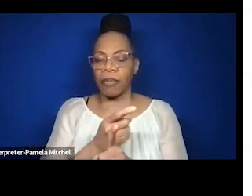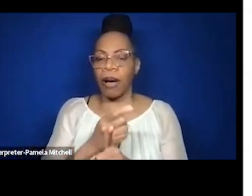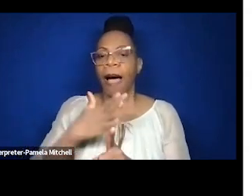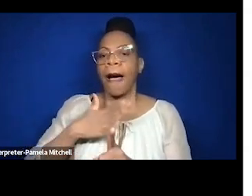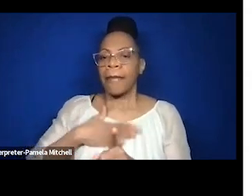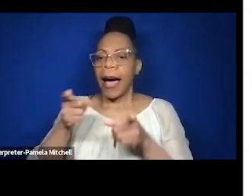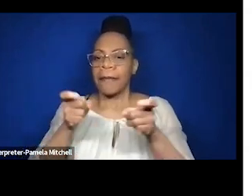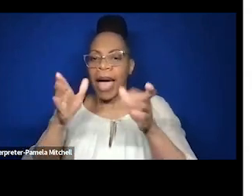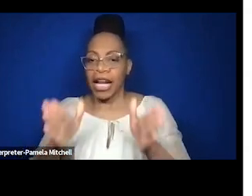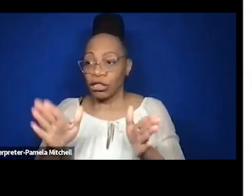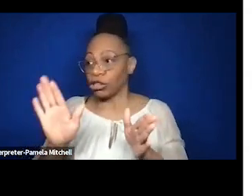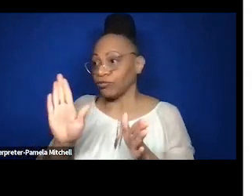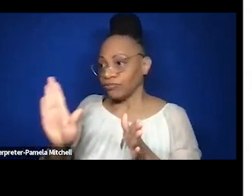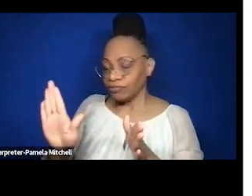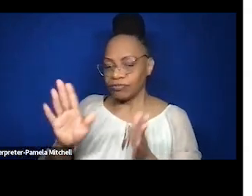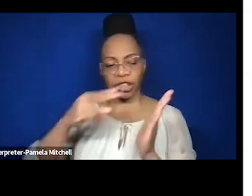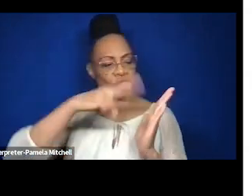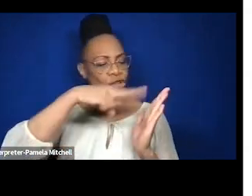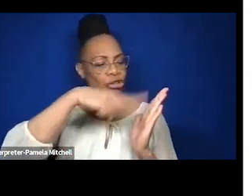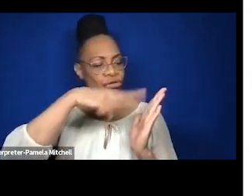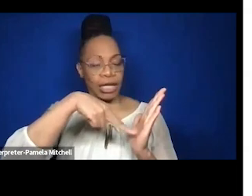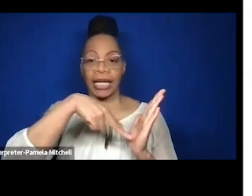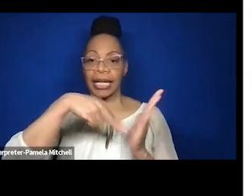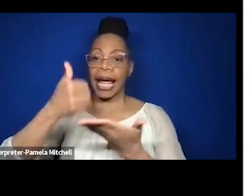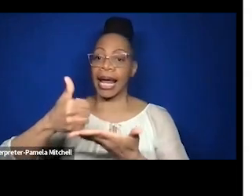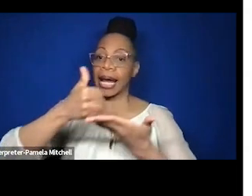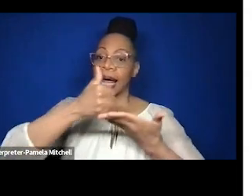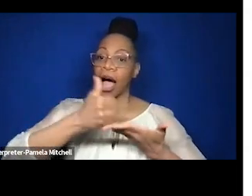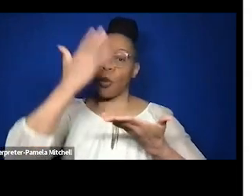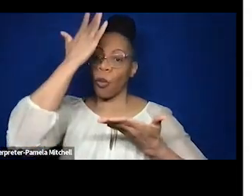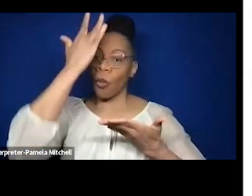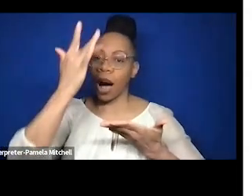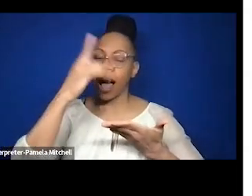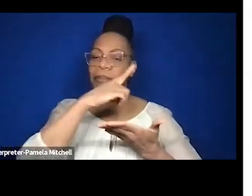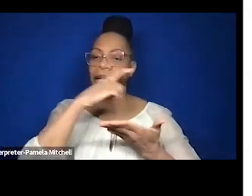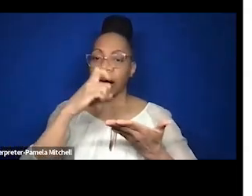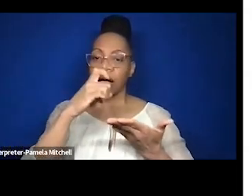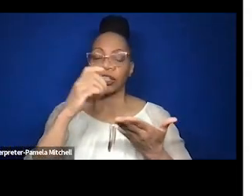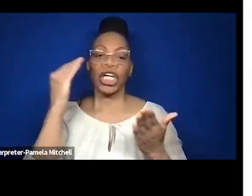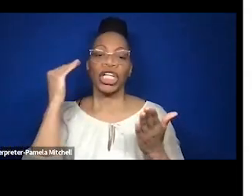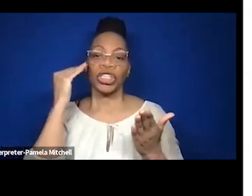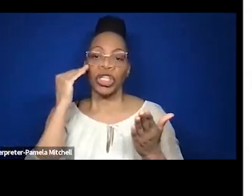y lo encuentro muy útil porque ella ve esto, ella conoce a los mismos clientes que yo